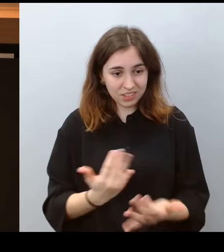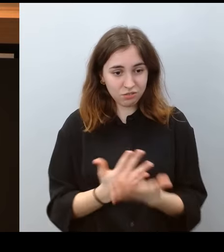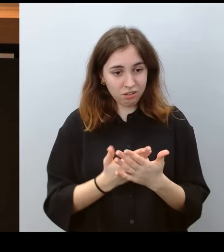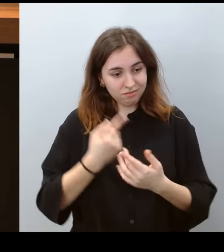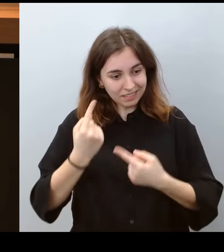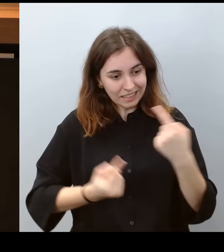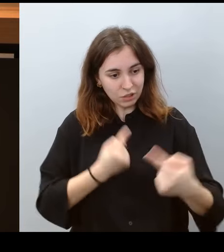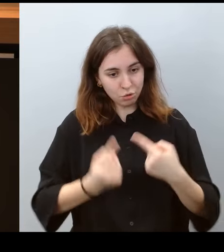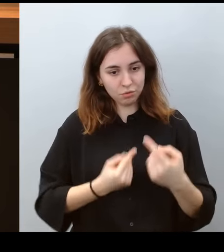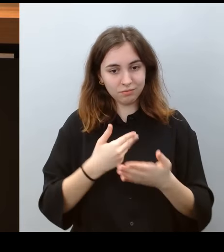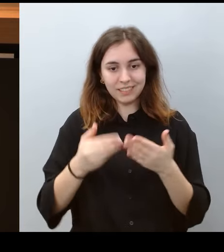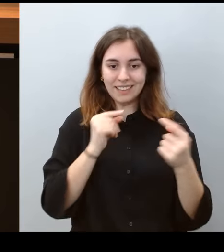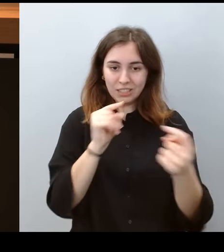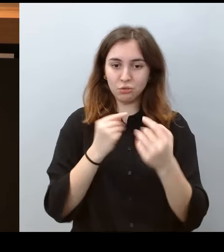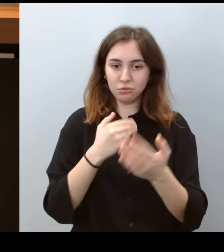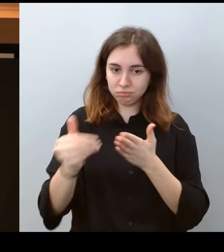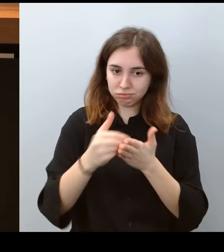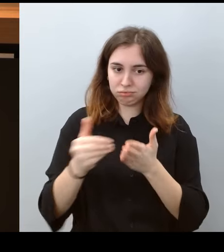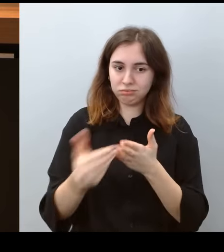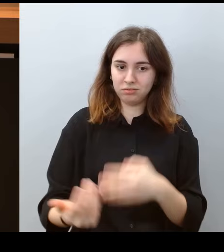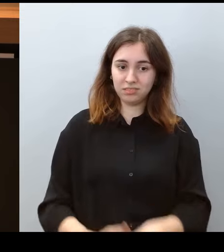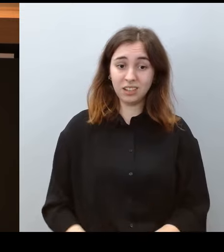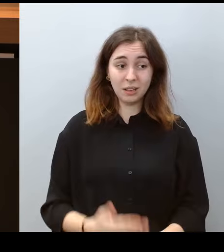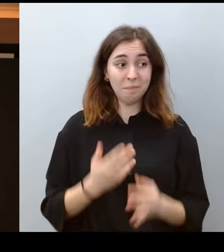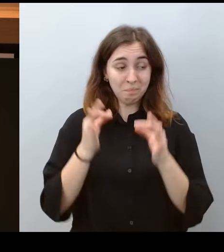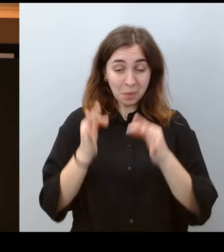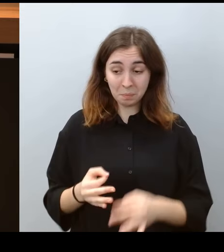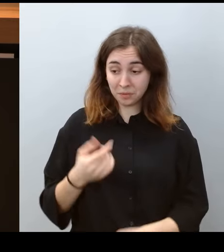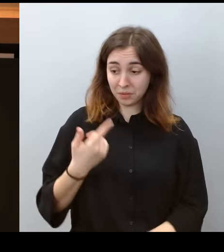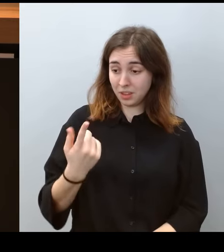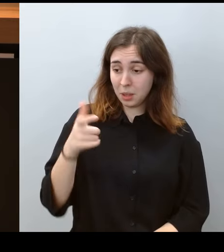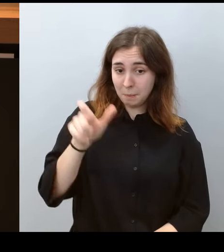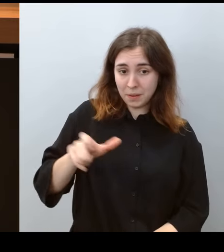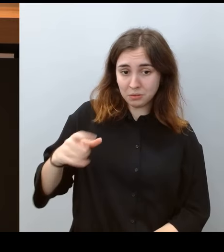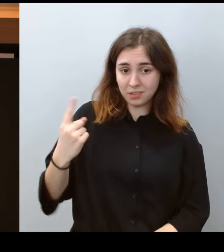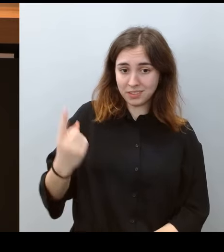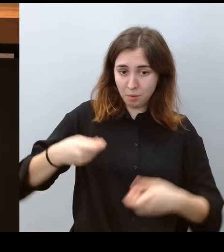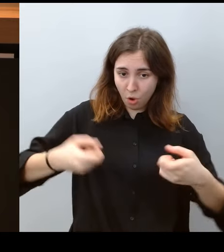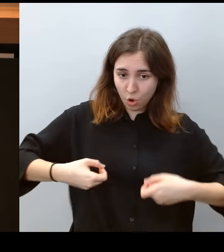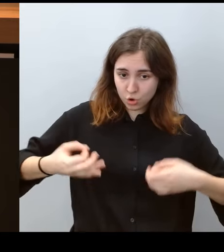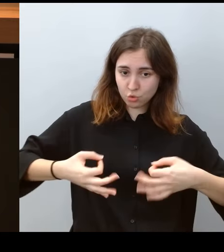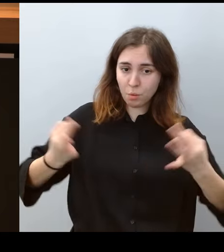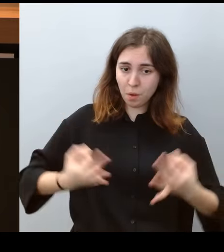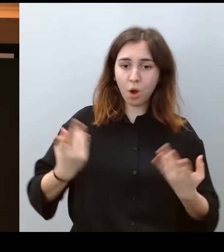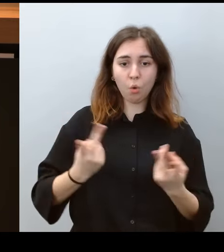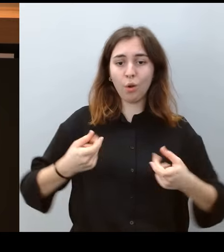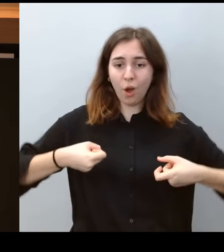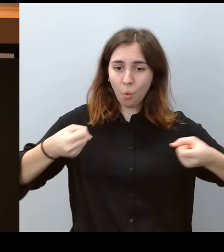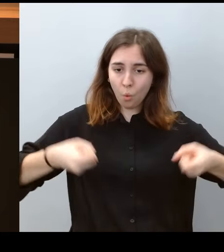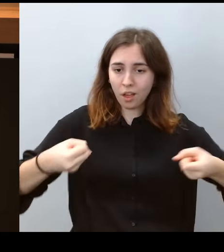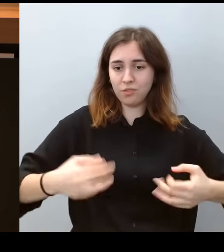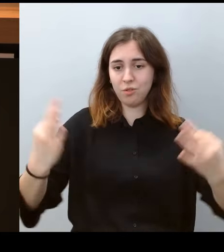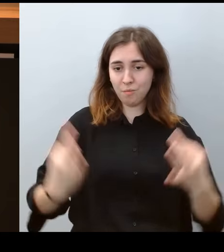Rollstuhl angewiesen sind oder auf den Rollator schwer körperlich beeinträchtigt sind, ihre Wohnung verlieren und keine neue finden, ja,